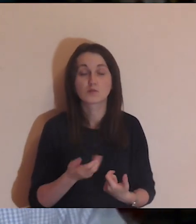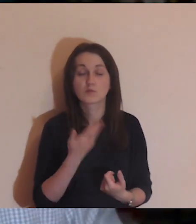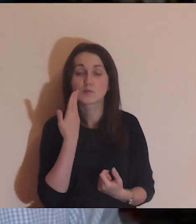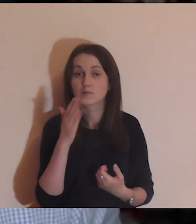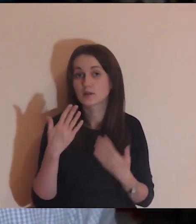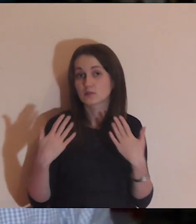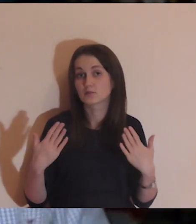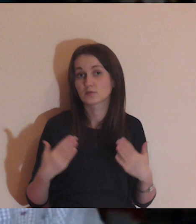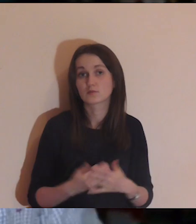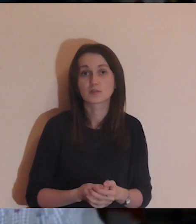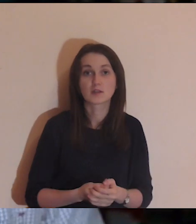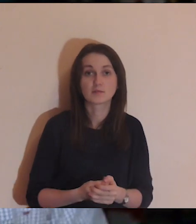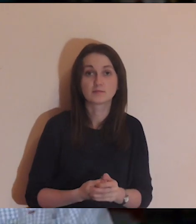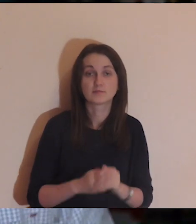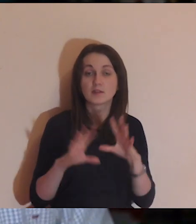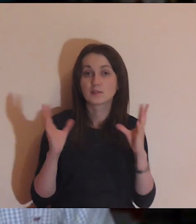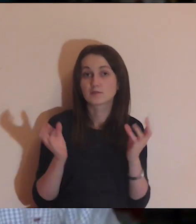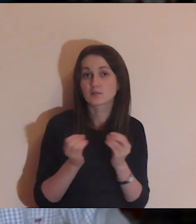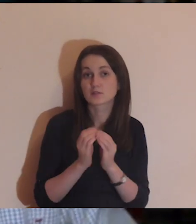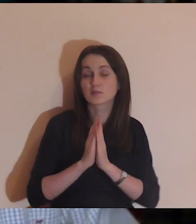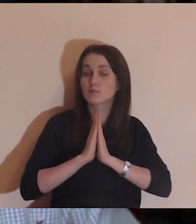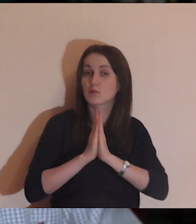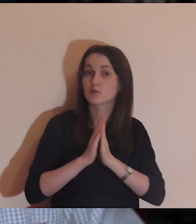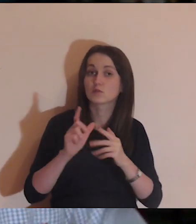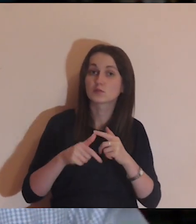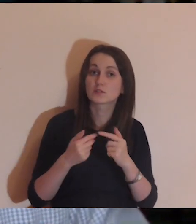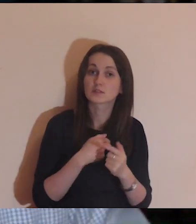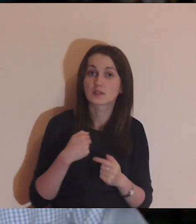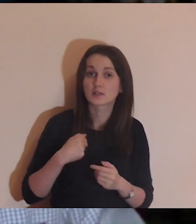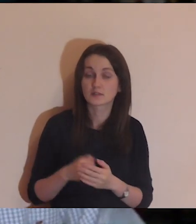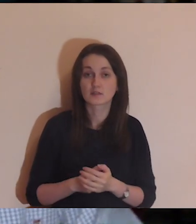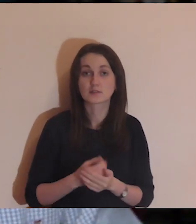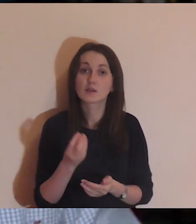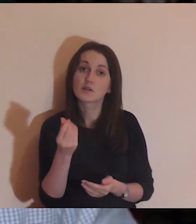Wielkie dzięki dla was, także dla osób, które się modlą za nas,